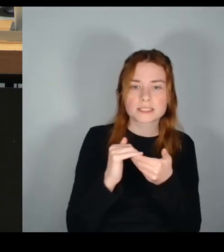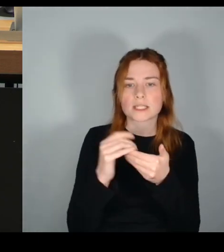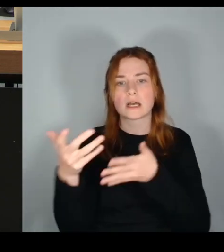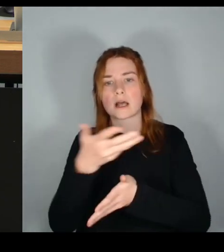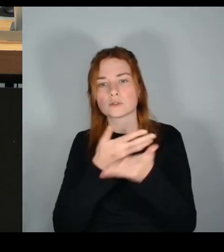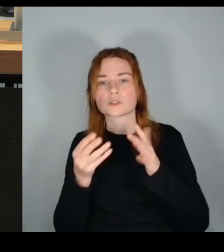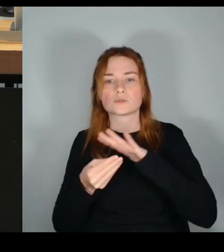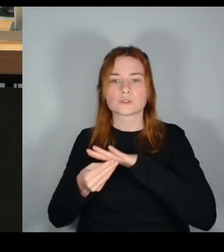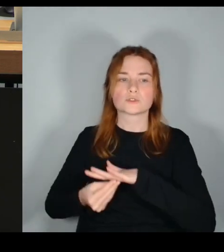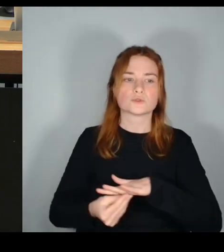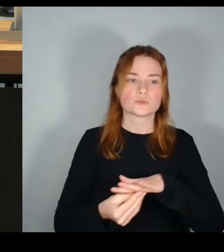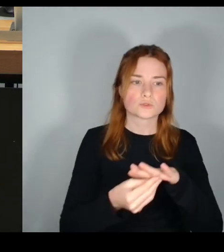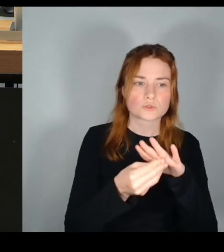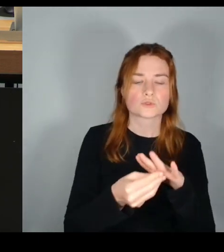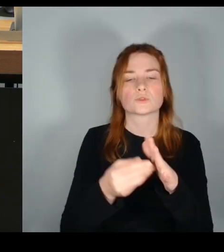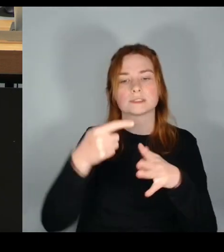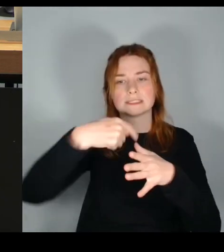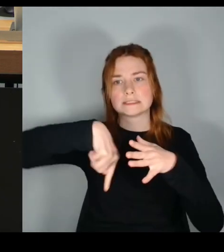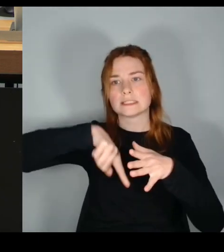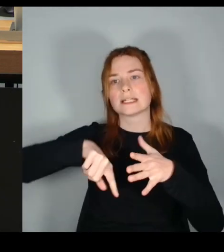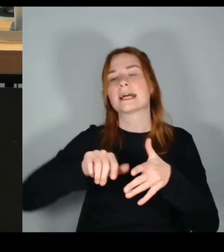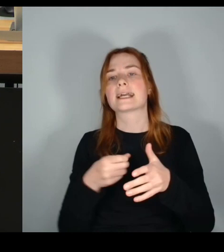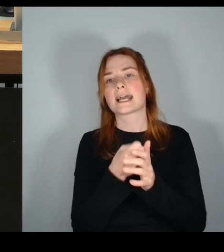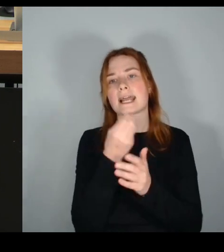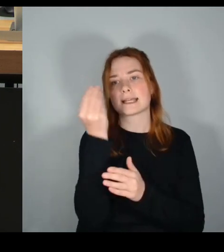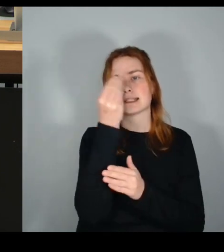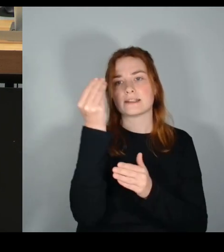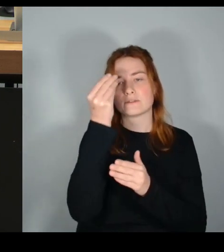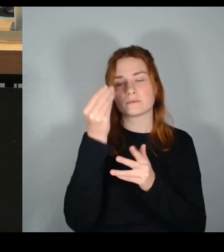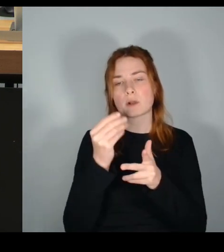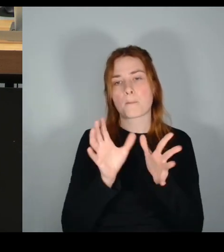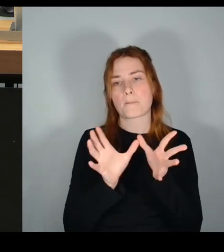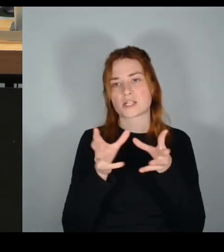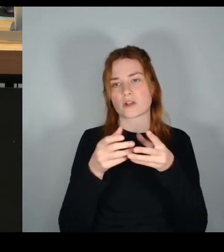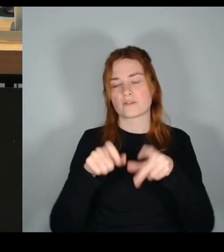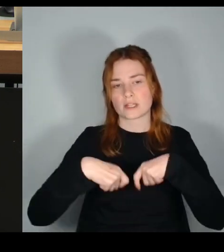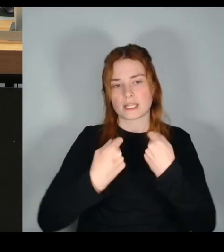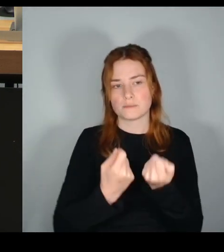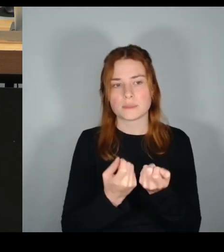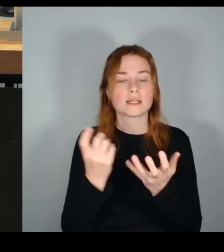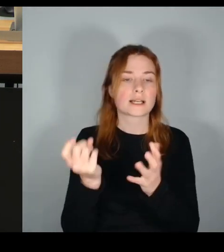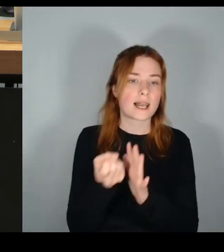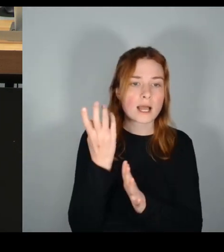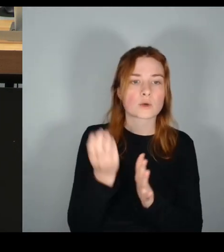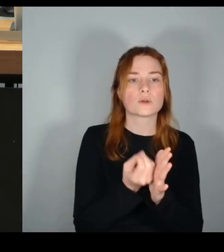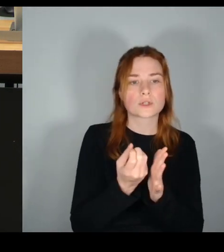Der kürzlich vorgestellte Kultur und Kreativwirtschaftsindex gibt einen Einblick in die wirtschaftliche Lage dieses Sektors in der Region.